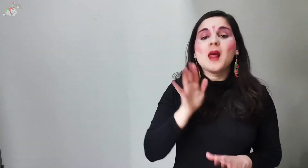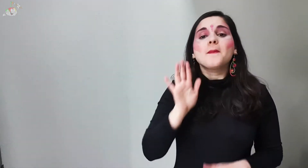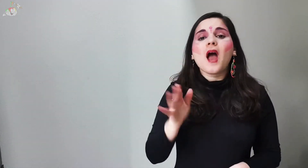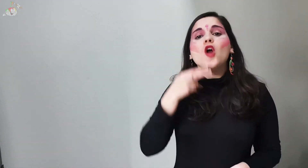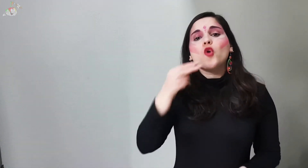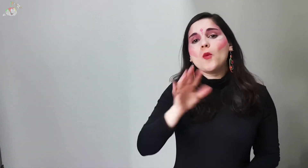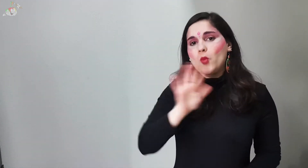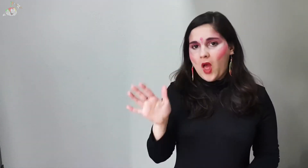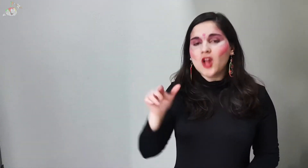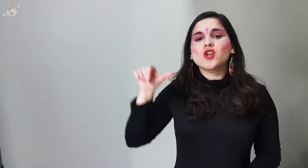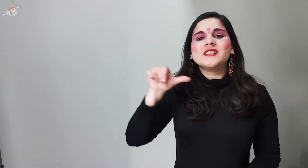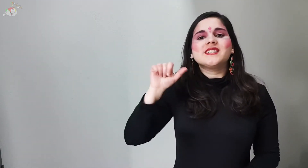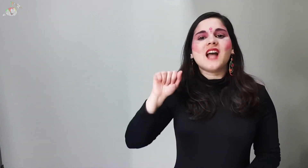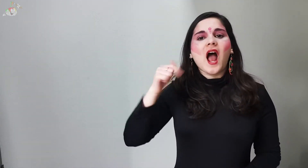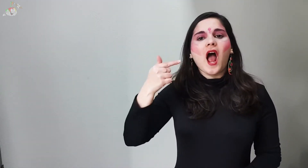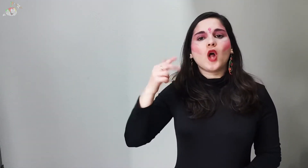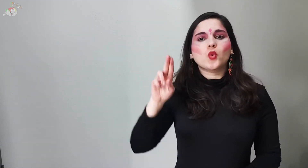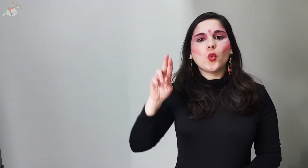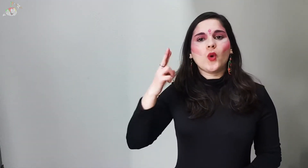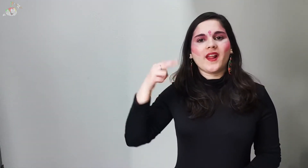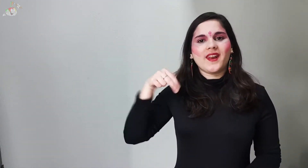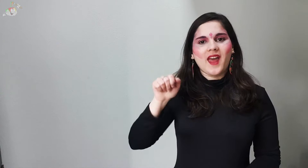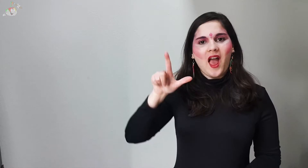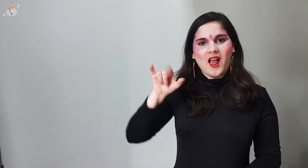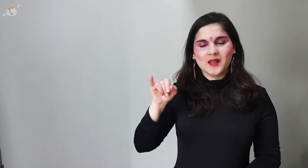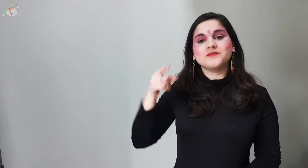ma che aveva il nome di Saturnali.